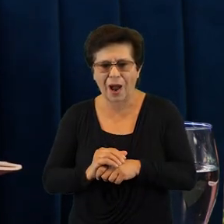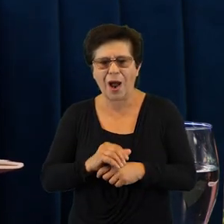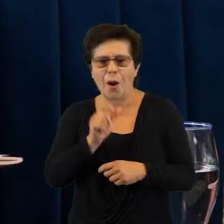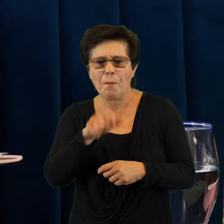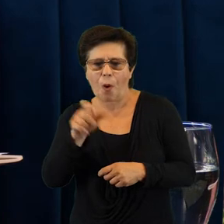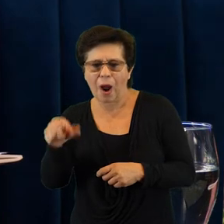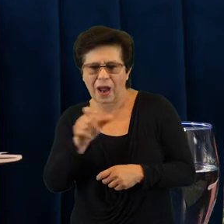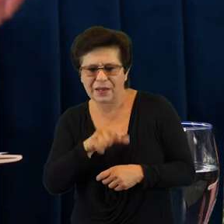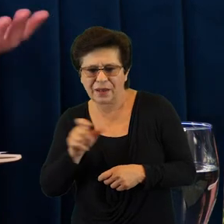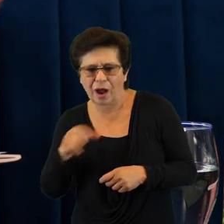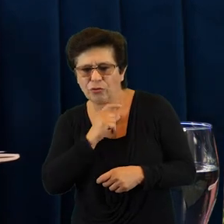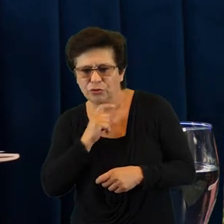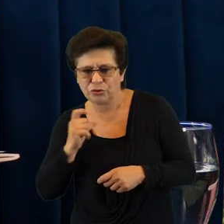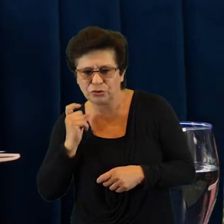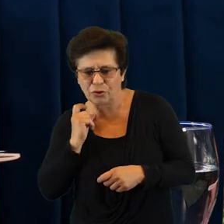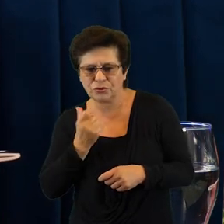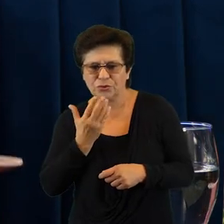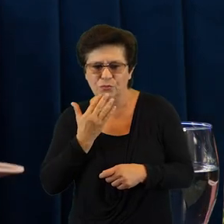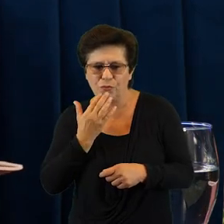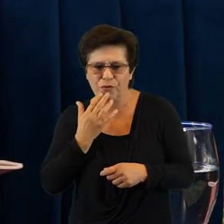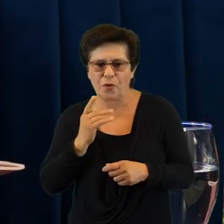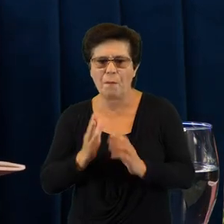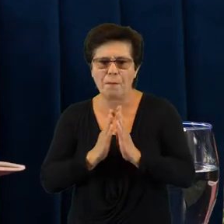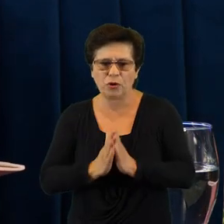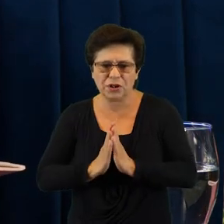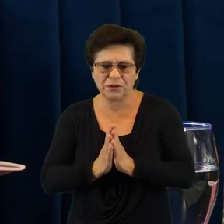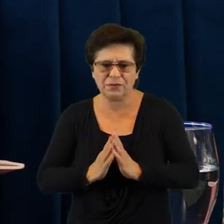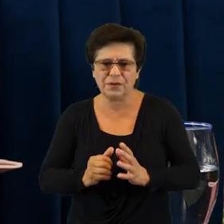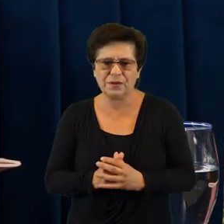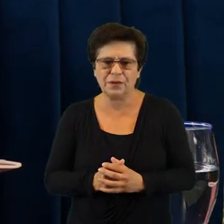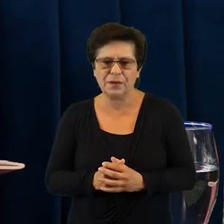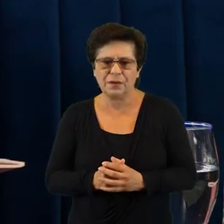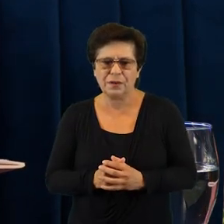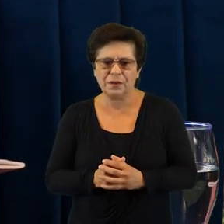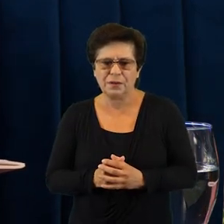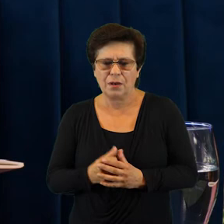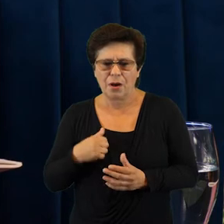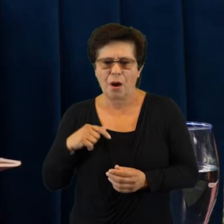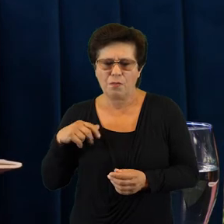o wygłoszenie swojego słowa kapłańskiego, modlitwy i tak dalej. No i później poszliśmy.